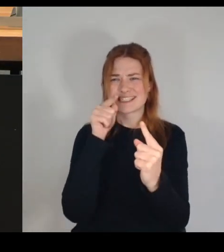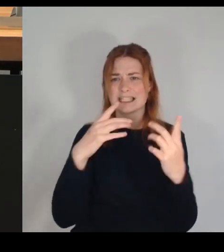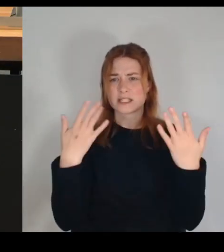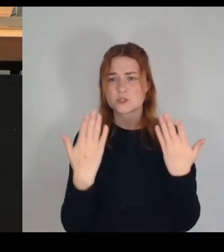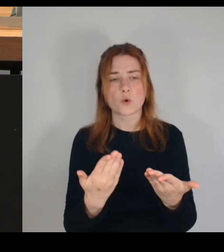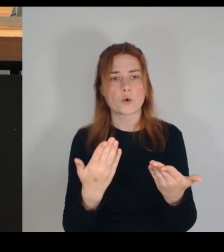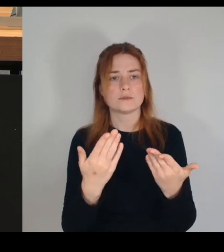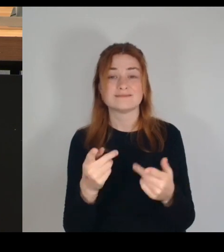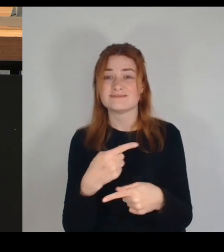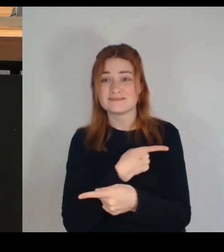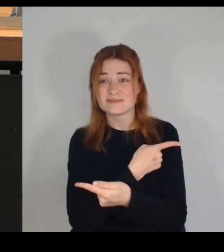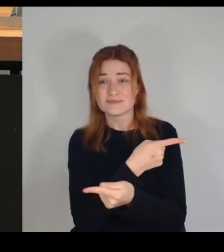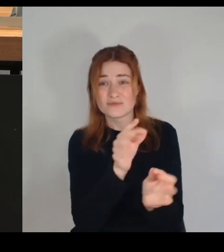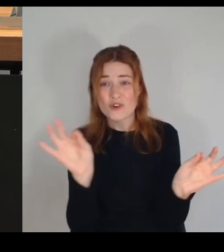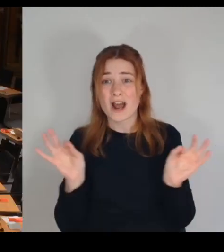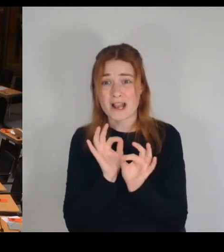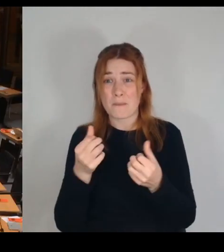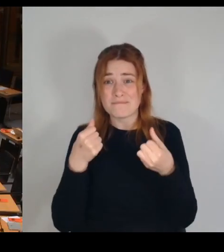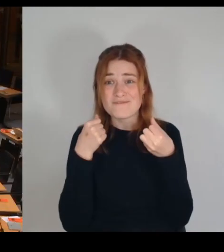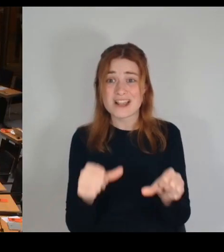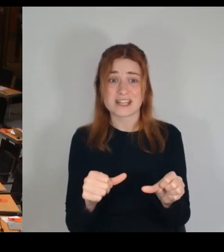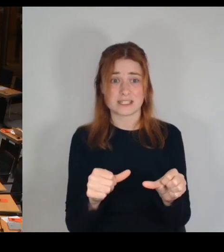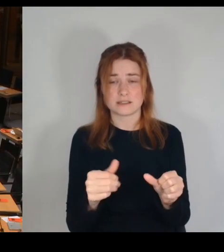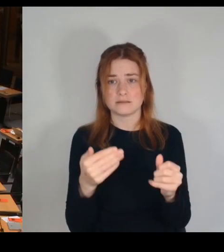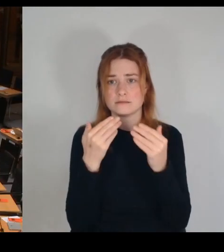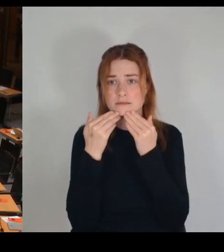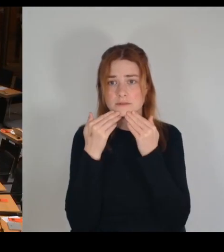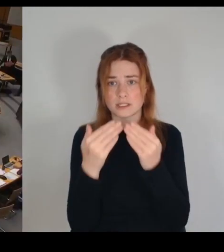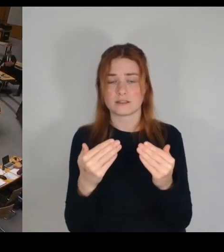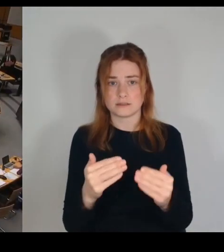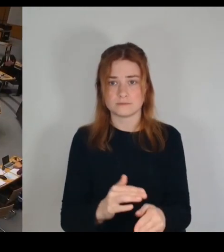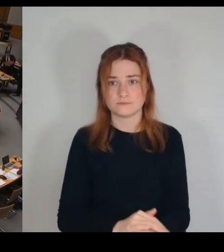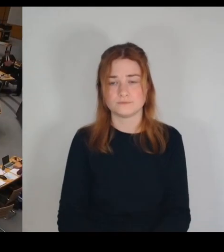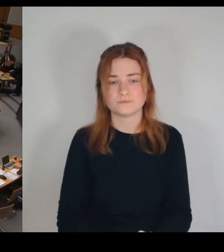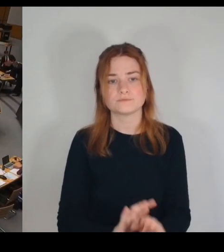Es folgt dann für die AfD Fraktion, die Abgeordnete Auricht. Bitte schön.